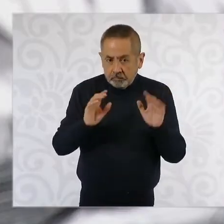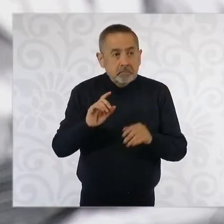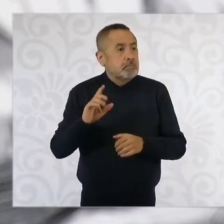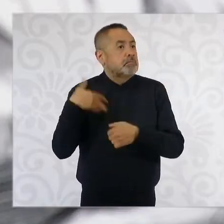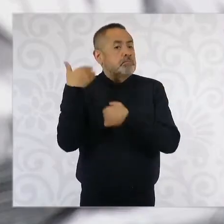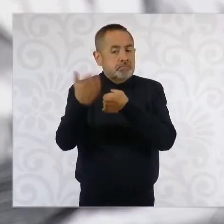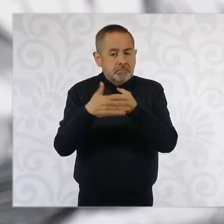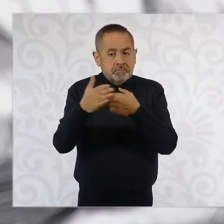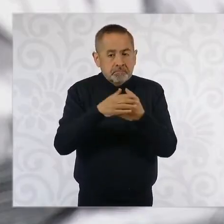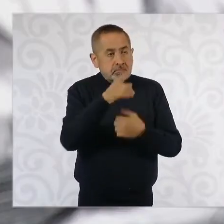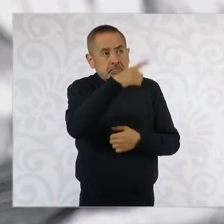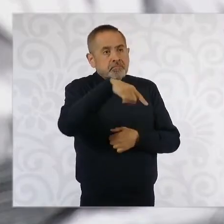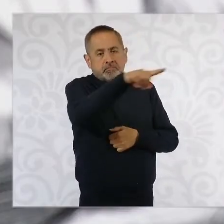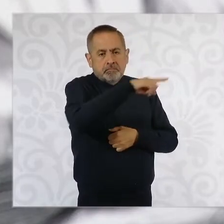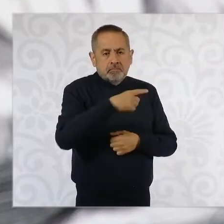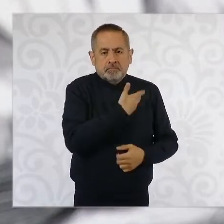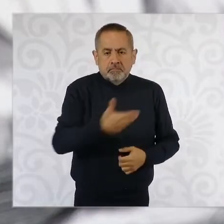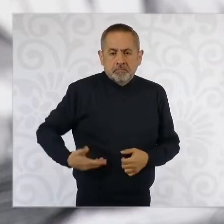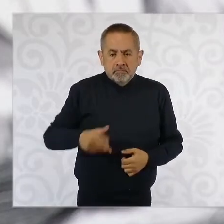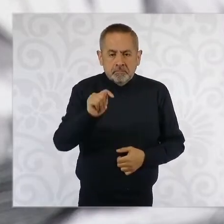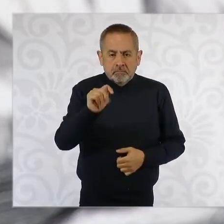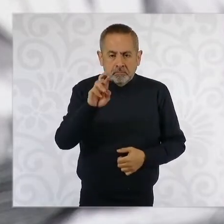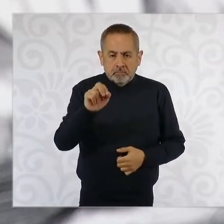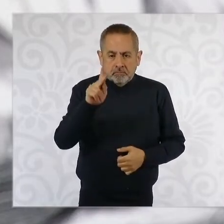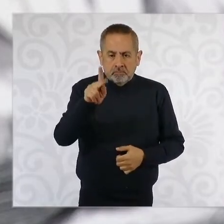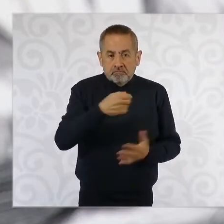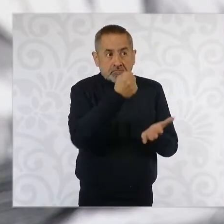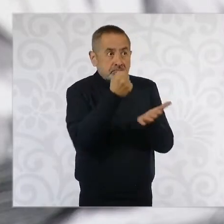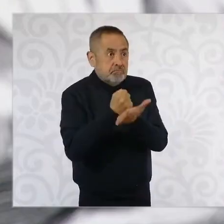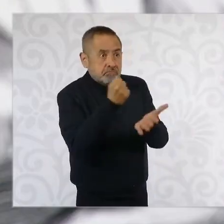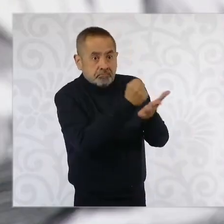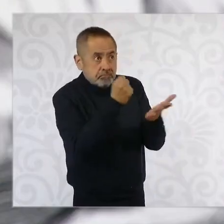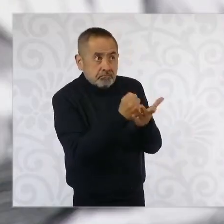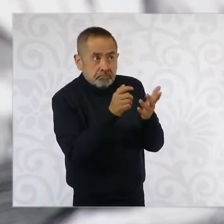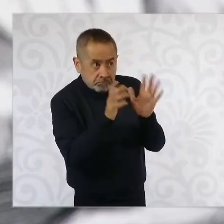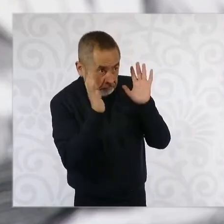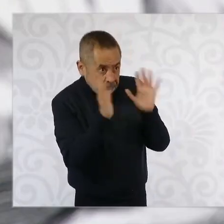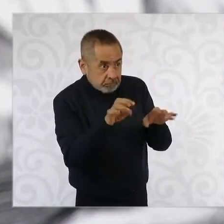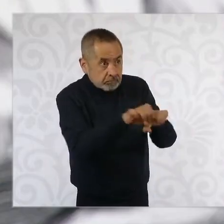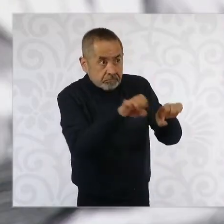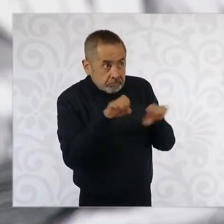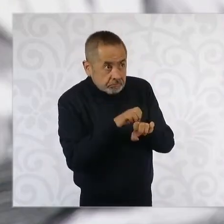el gabinete del presidente Trump pues ya Juan Ramón de la Fuente el canciller podrá hablar